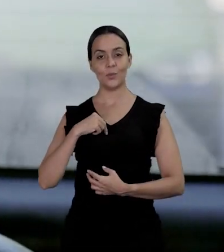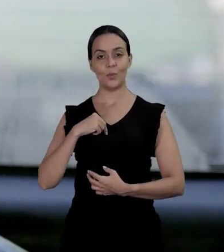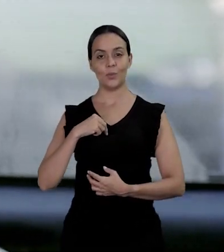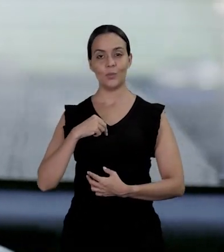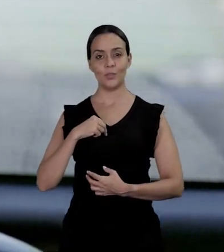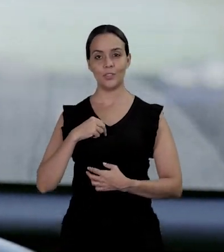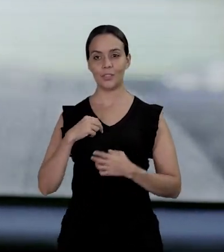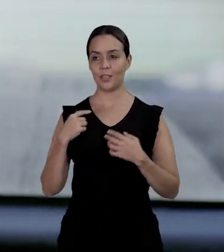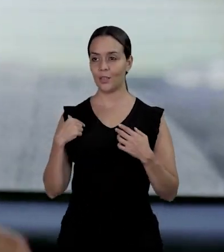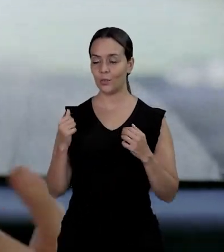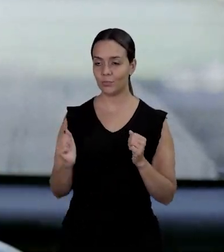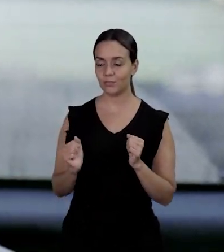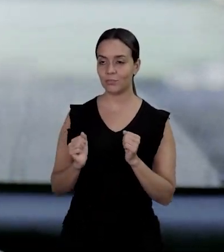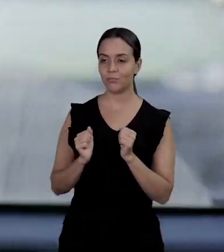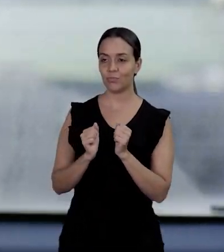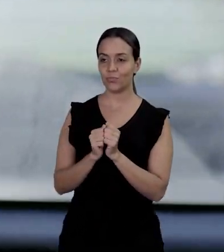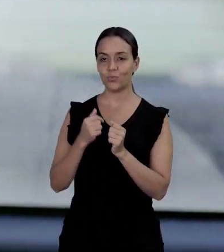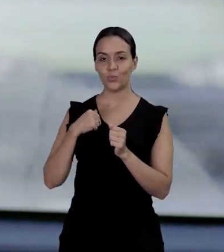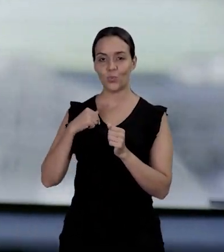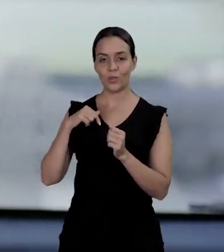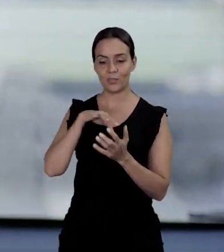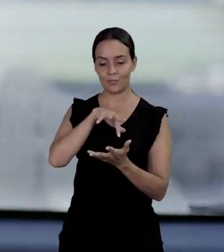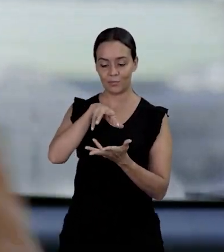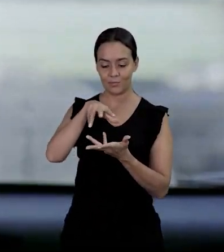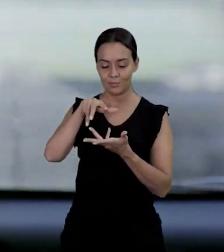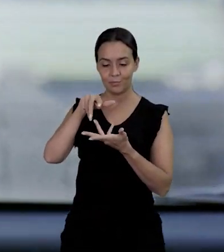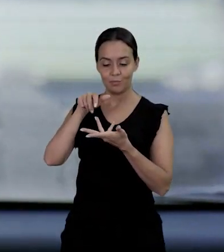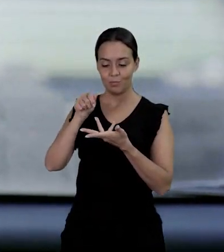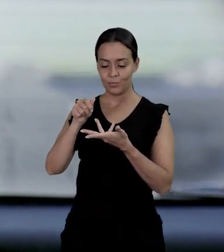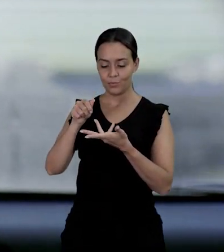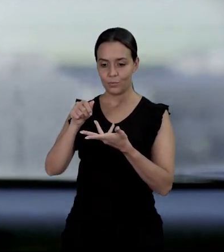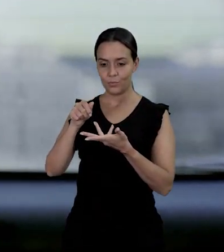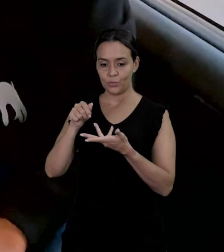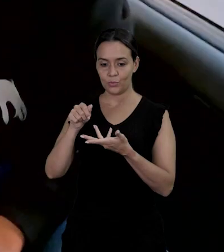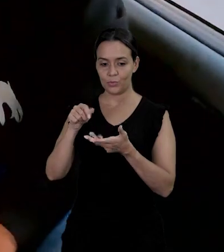Saca? Ela se implica, ela entende que aquilo também fala para ela.